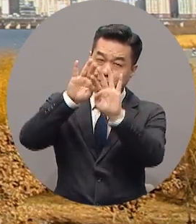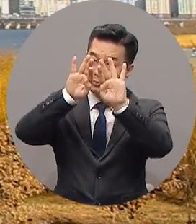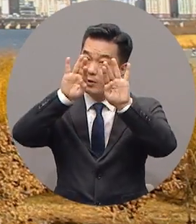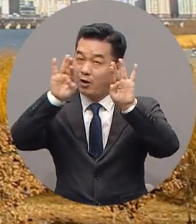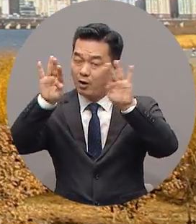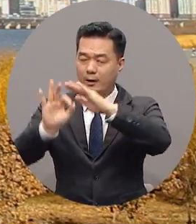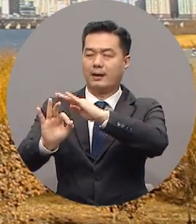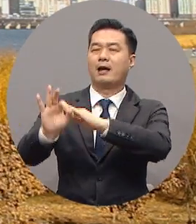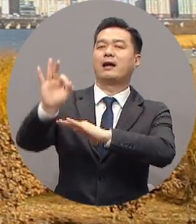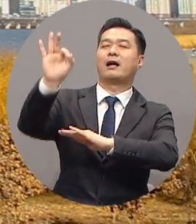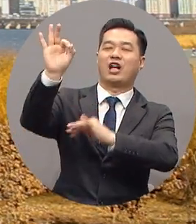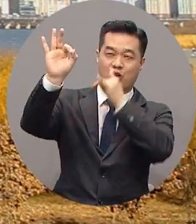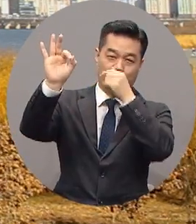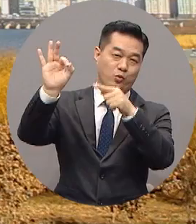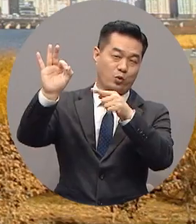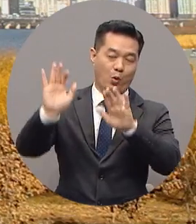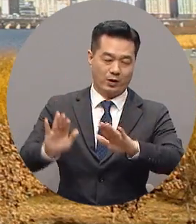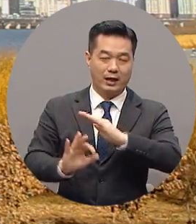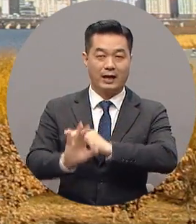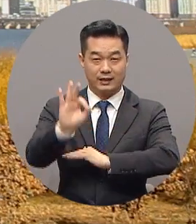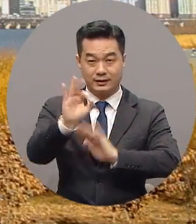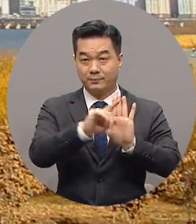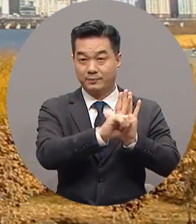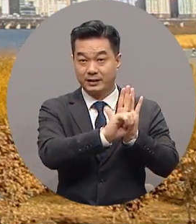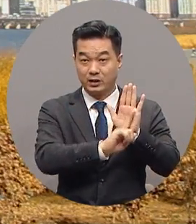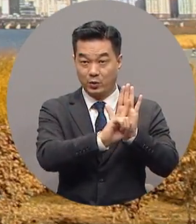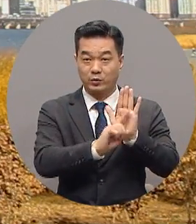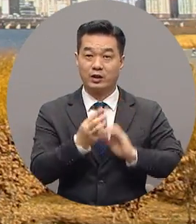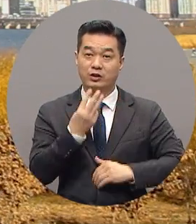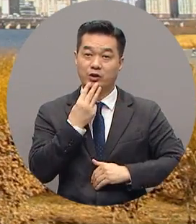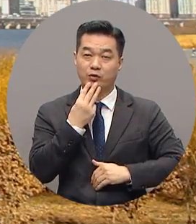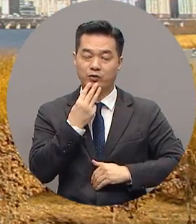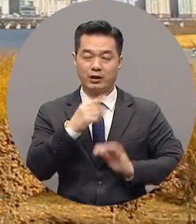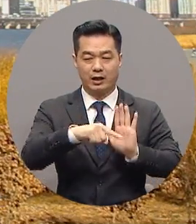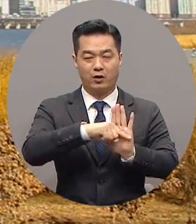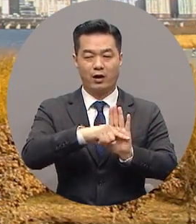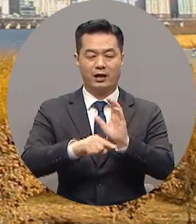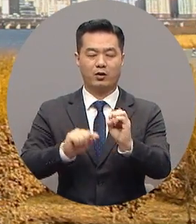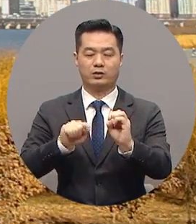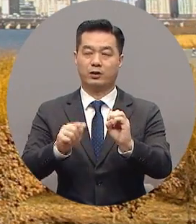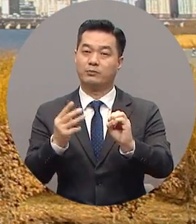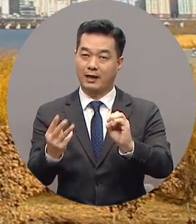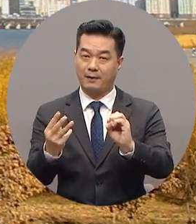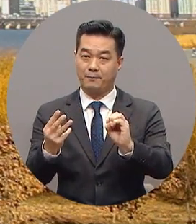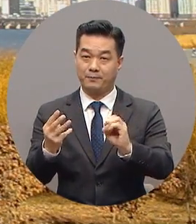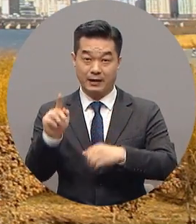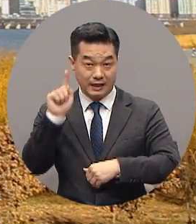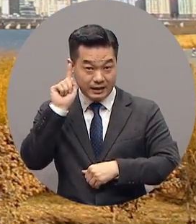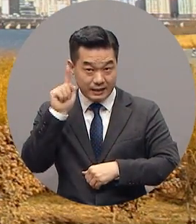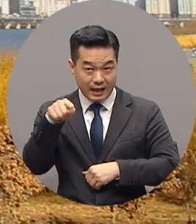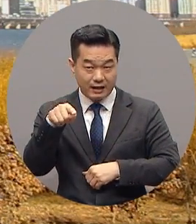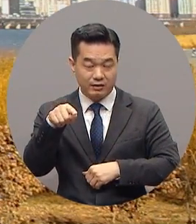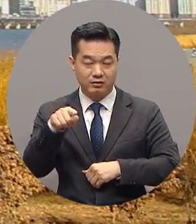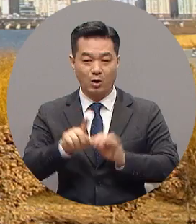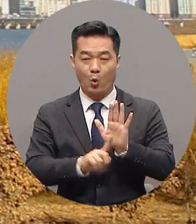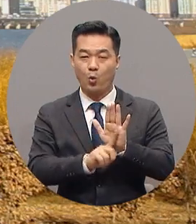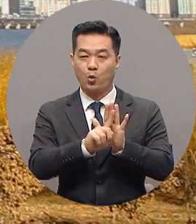강원도 지역에 내리던 눈과 비도 대부분 잦아들었고요.